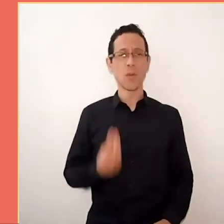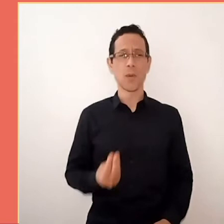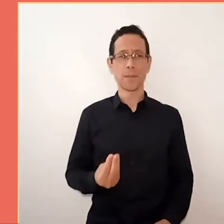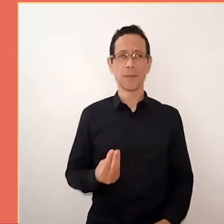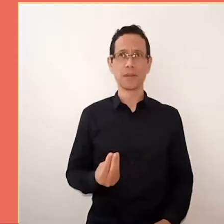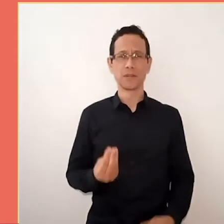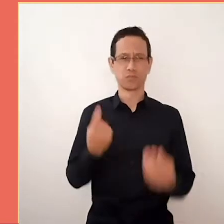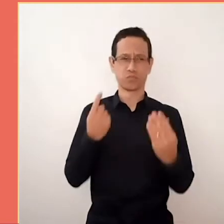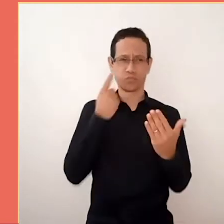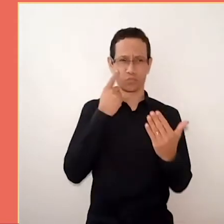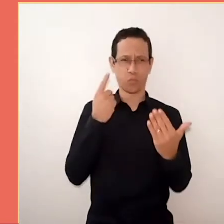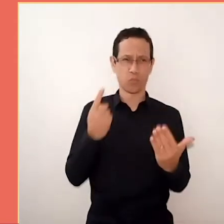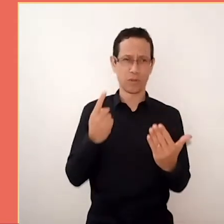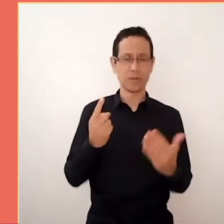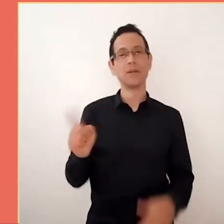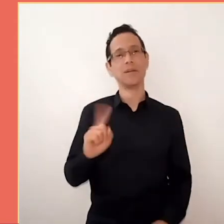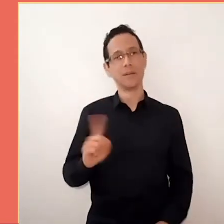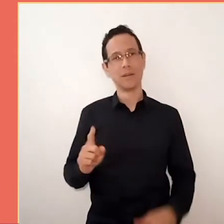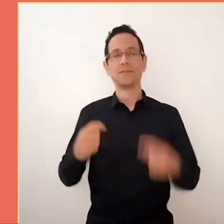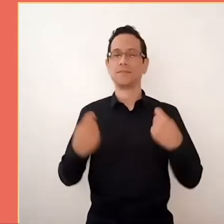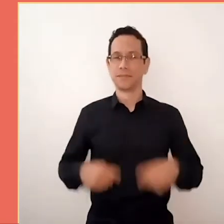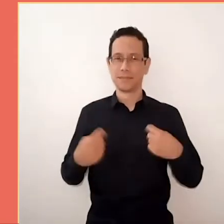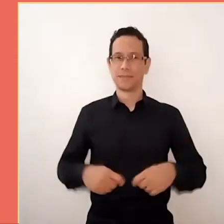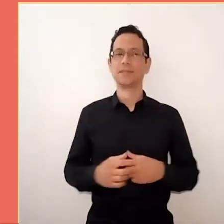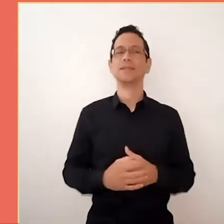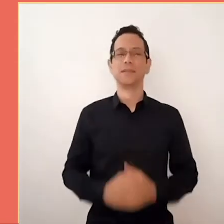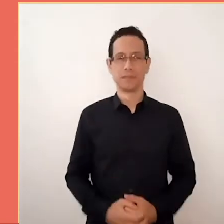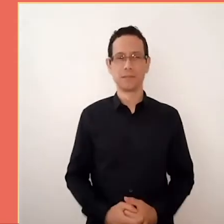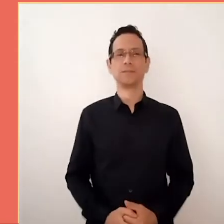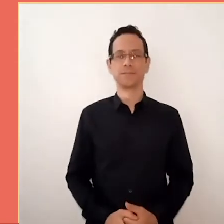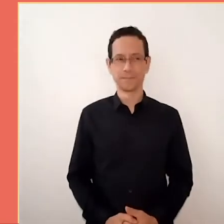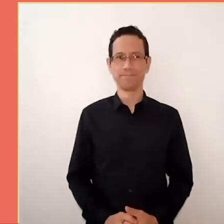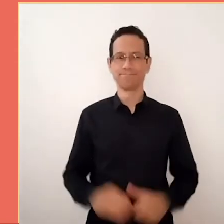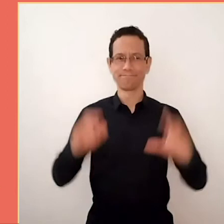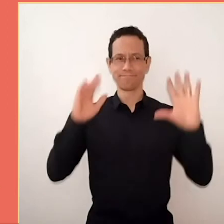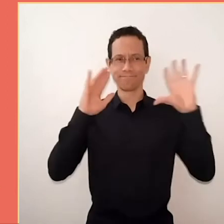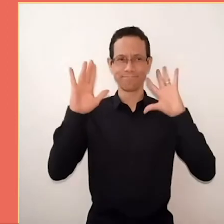porque a realidade mostrou que nós precisamos da fantasia, nós precisamos da imaginação.